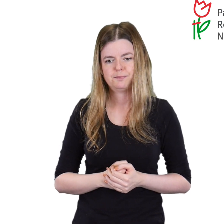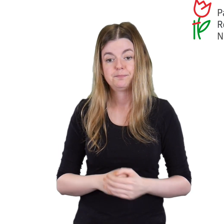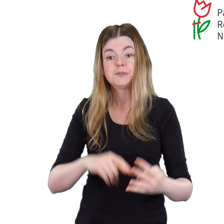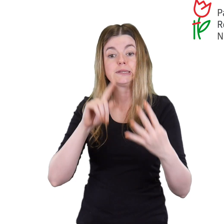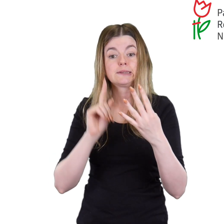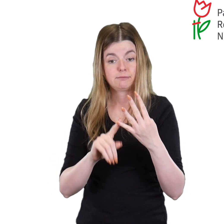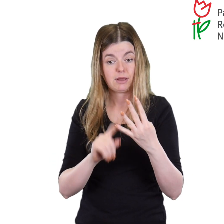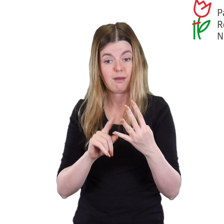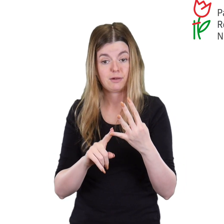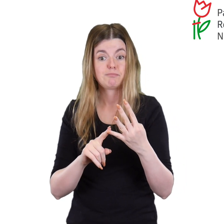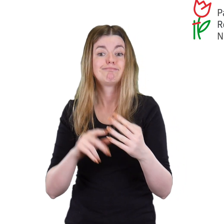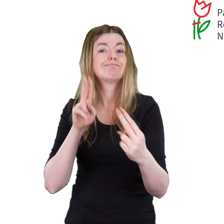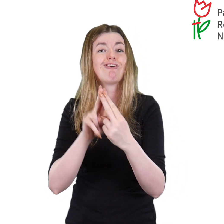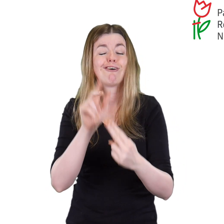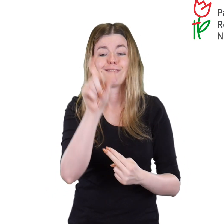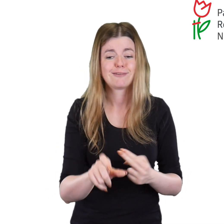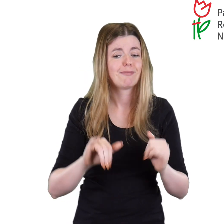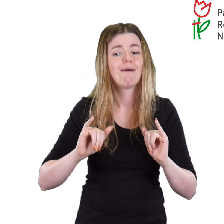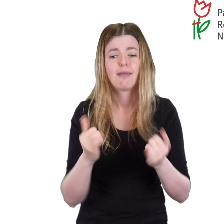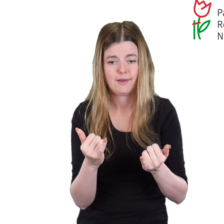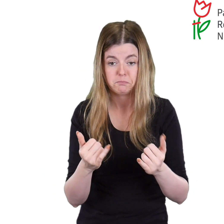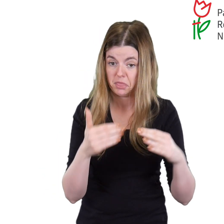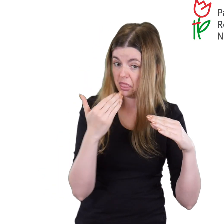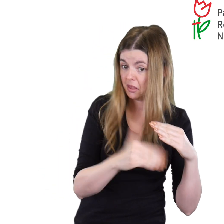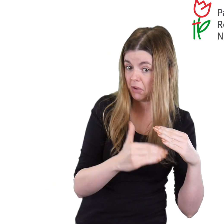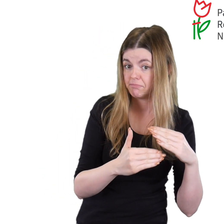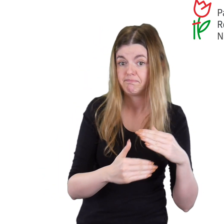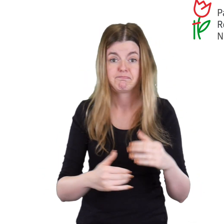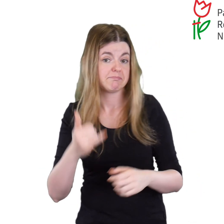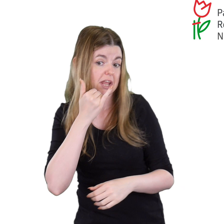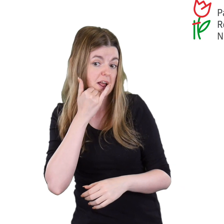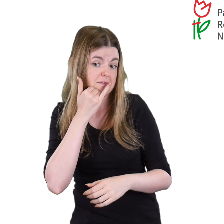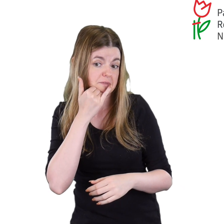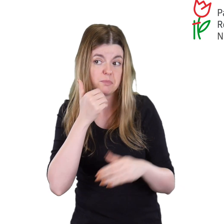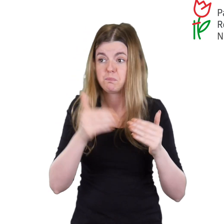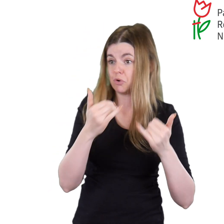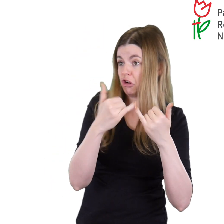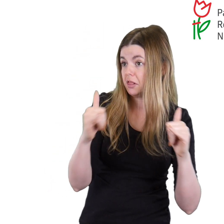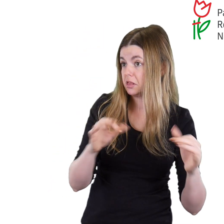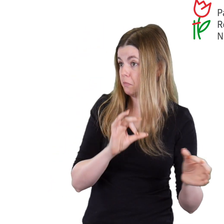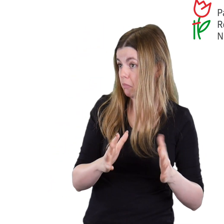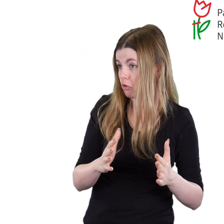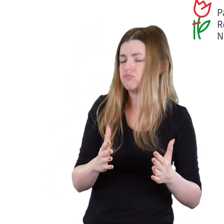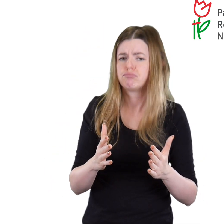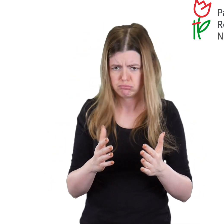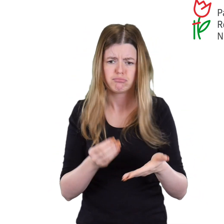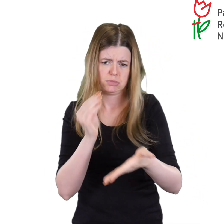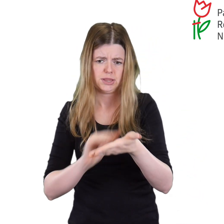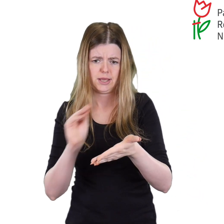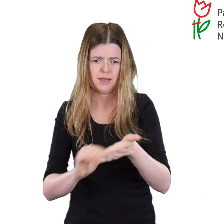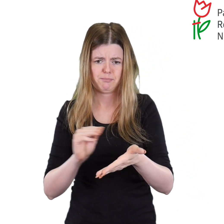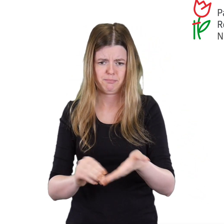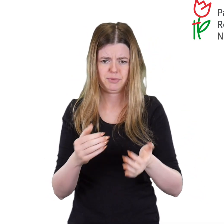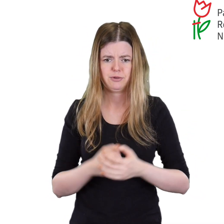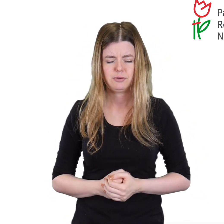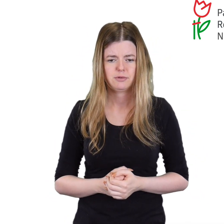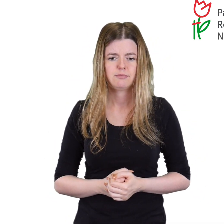4. powiadom nas, jak możemy się z Tobą skontaktować.